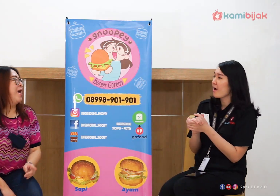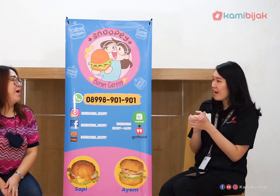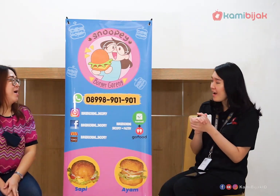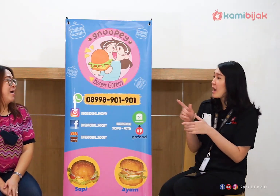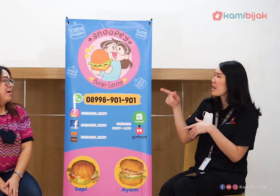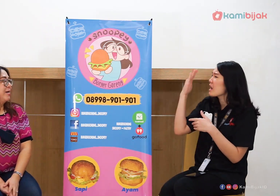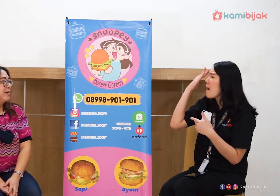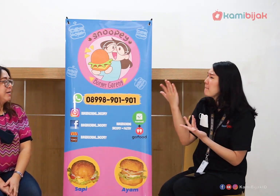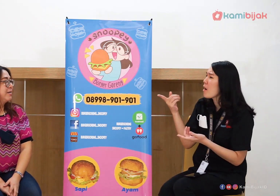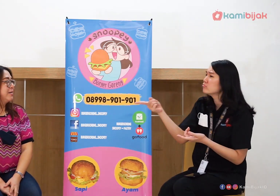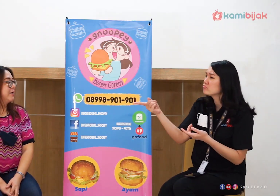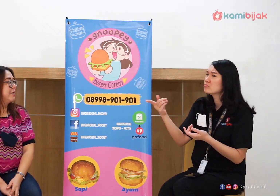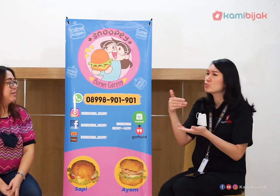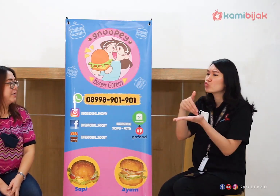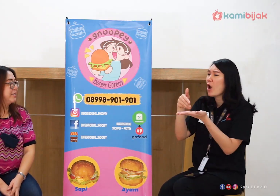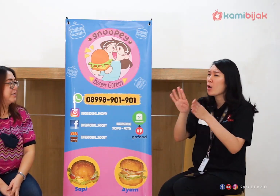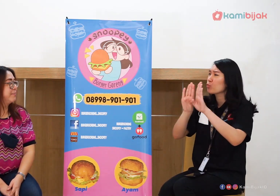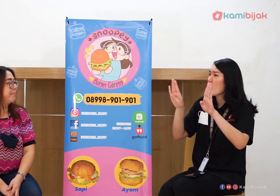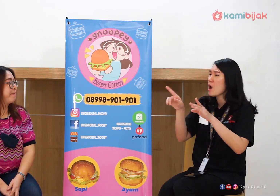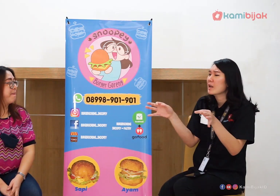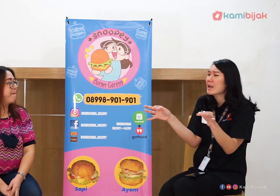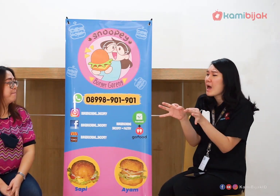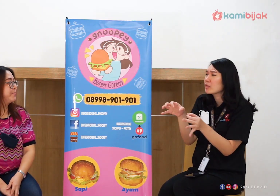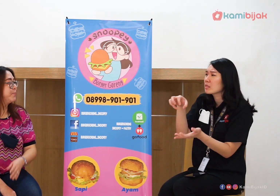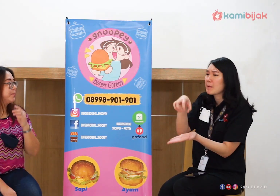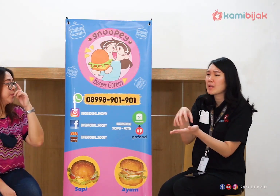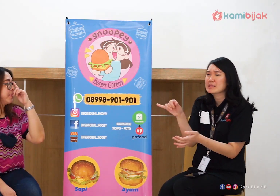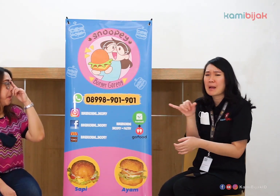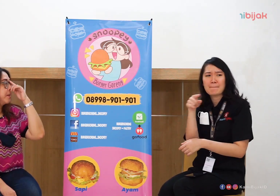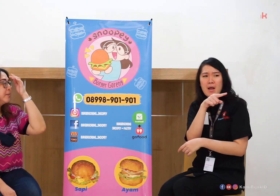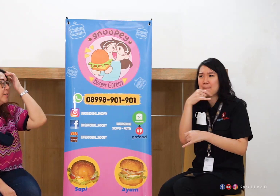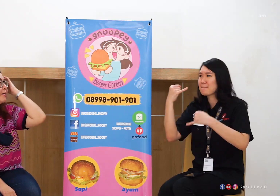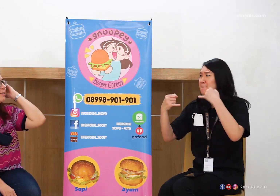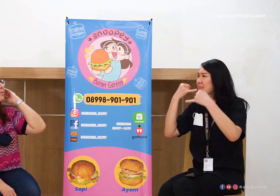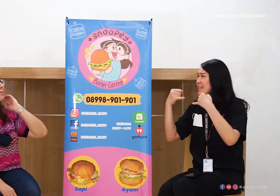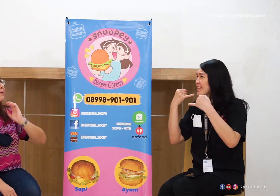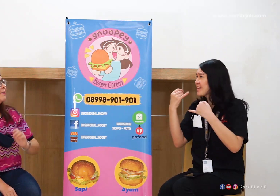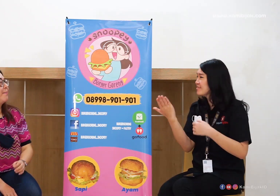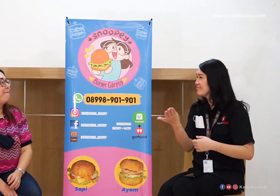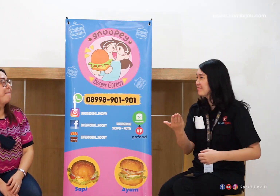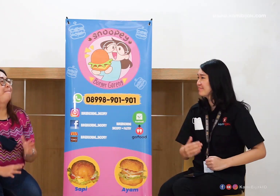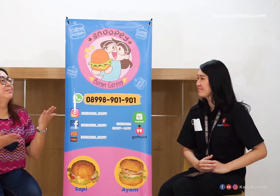Iya betul. Mengapa Anda berjualan di sini, Warung Mie Makar?